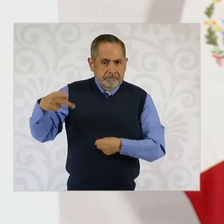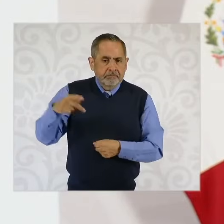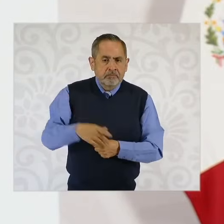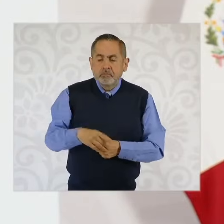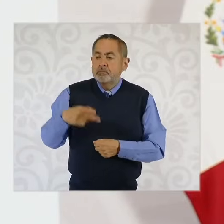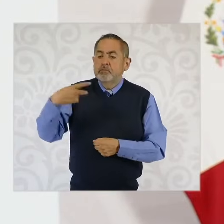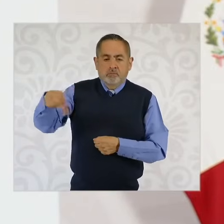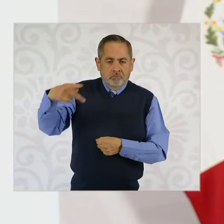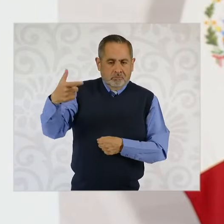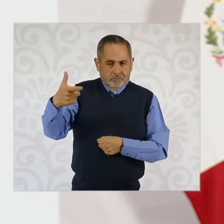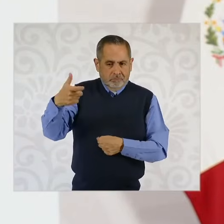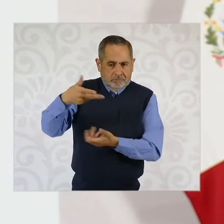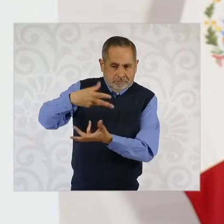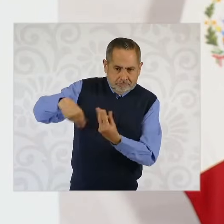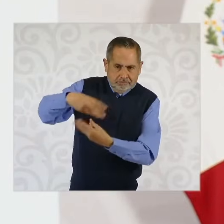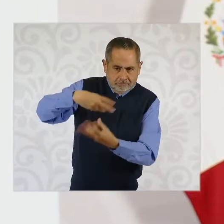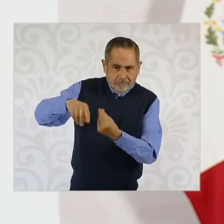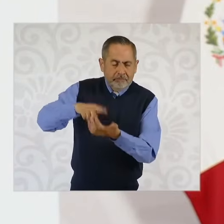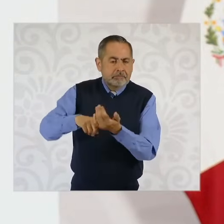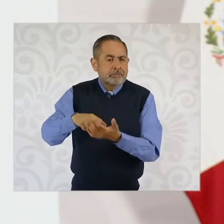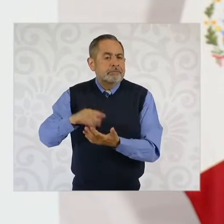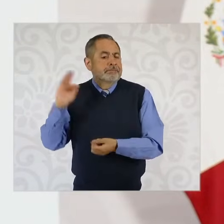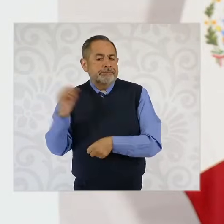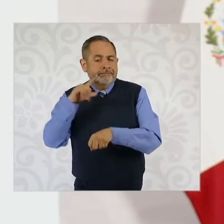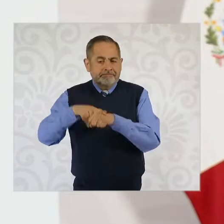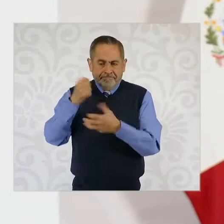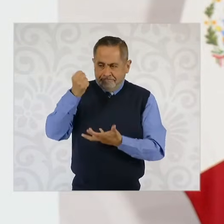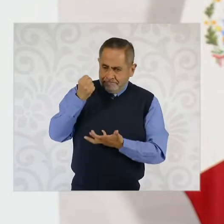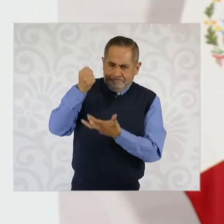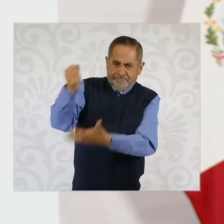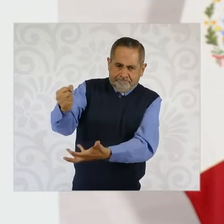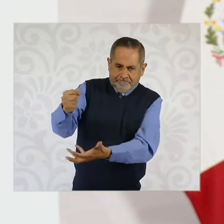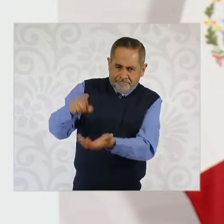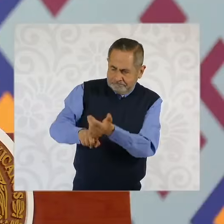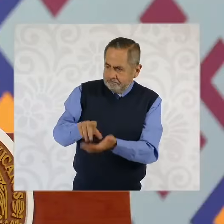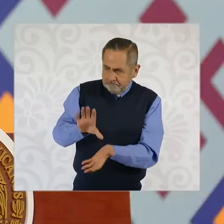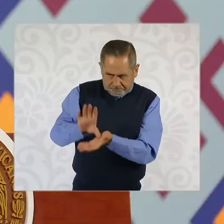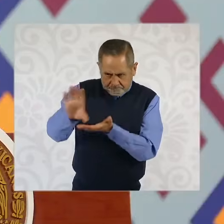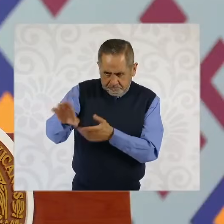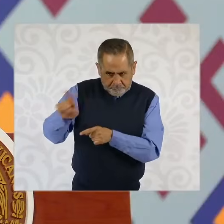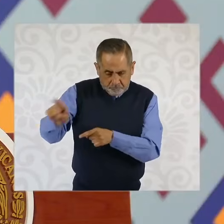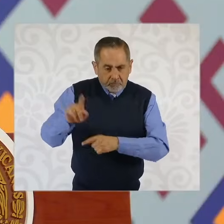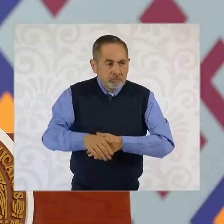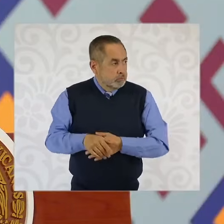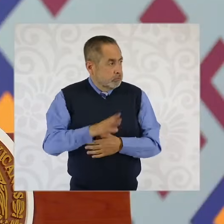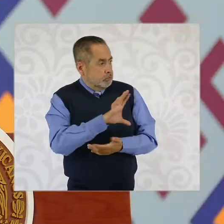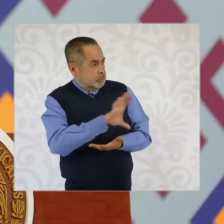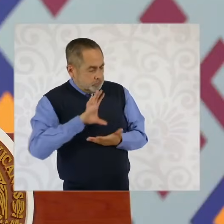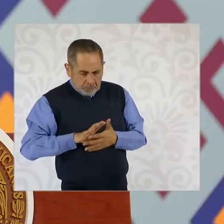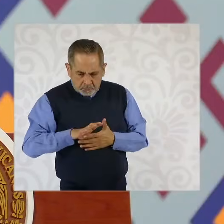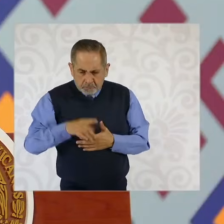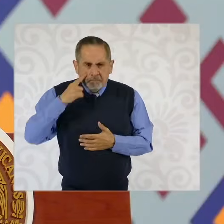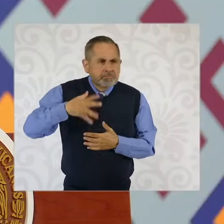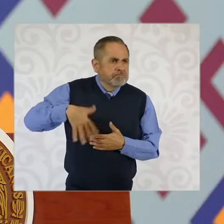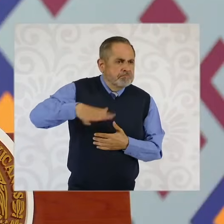presupuesto de egresos de la federación que son los recursos que genera Pemex hacer sus trabajos